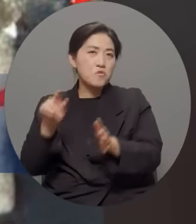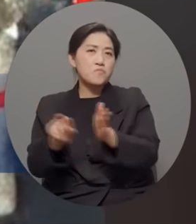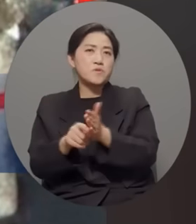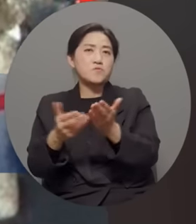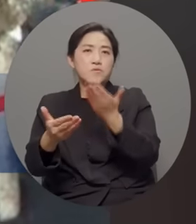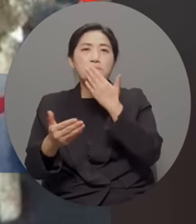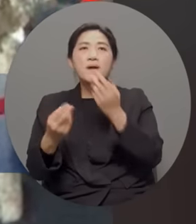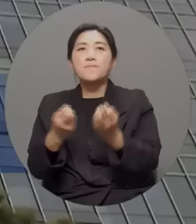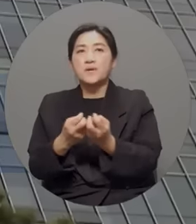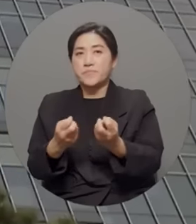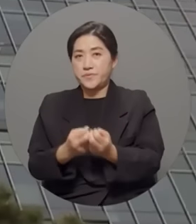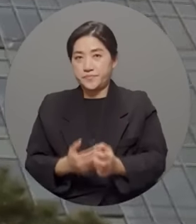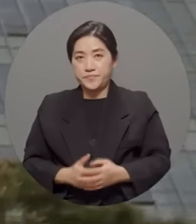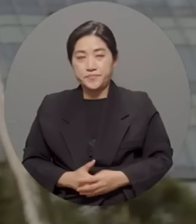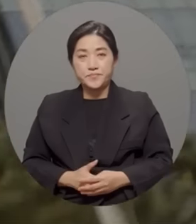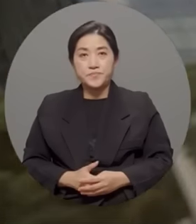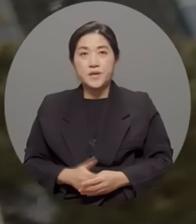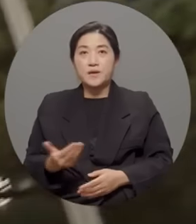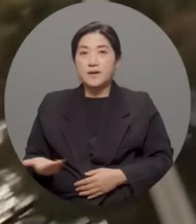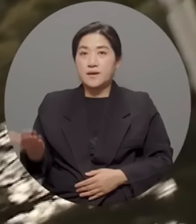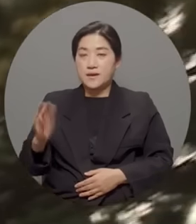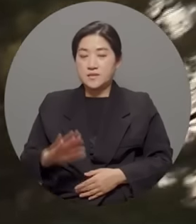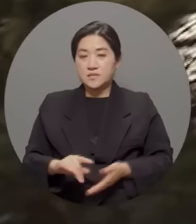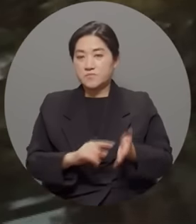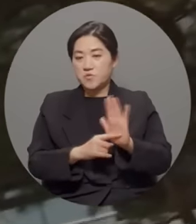것입니다.